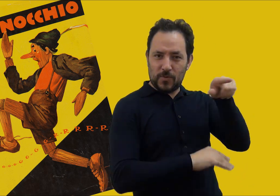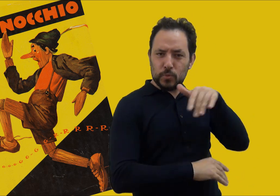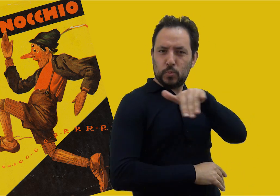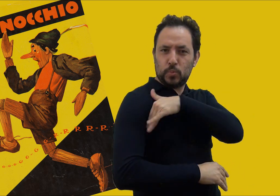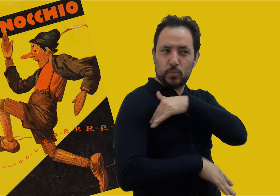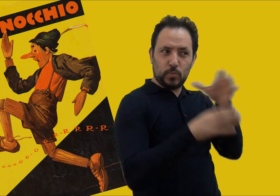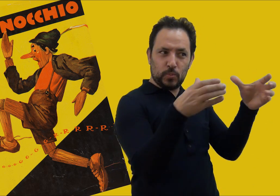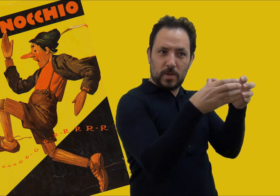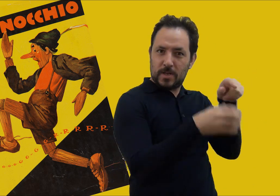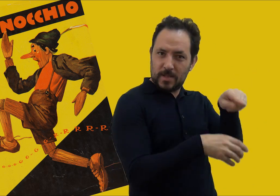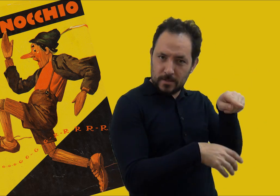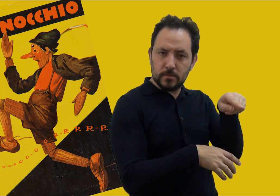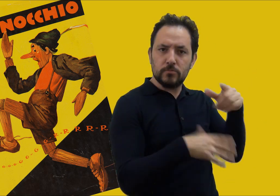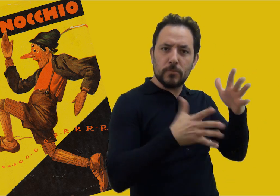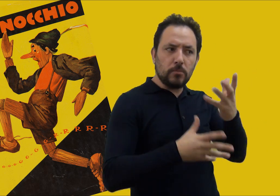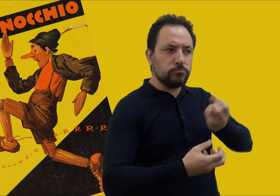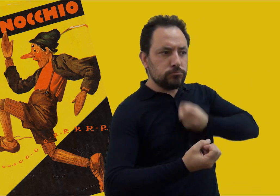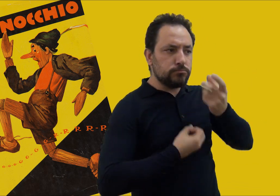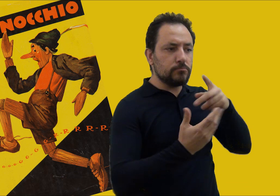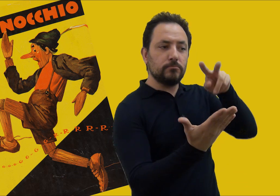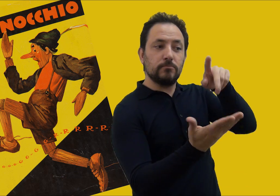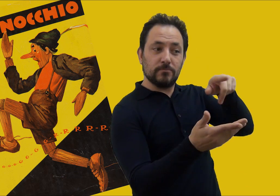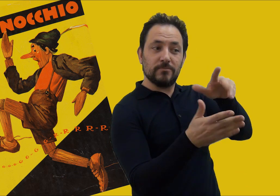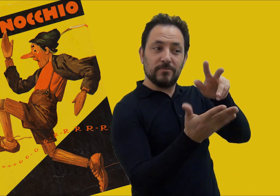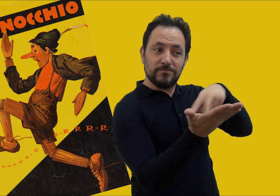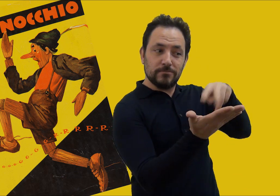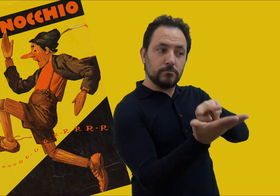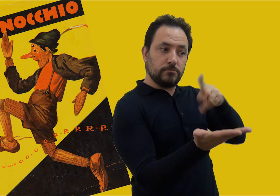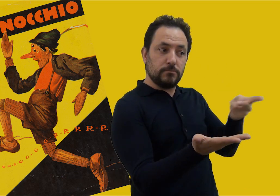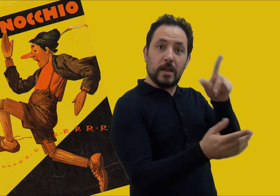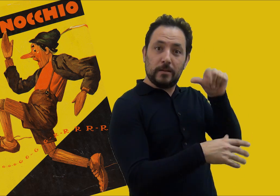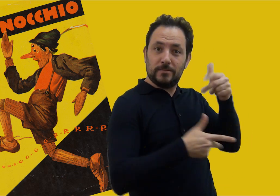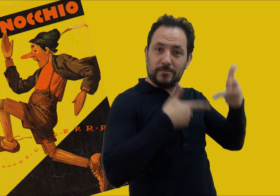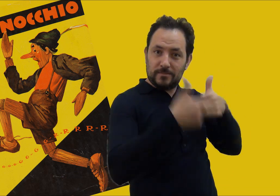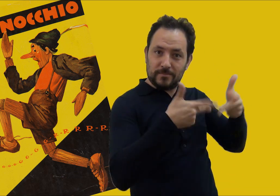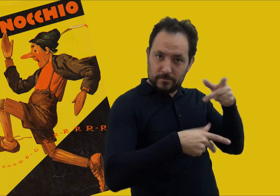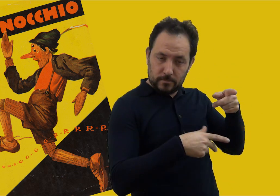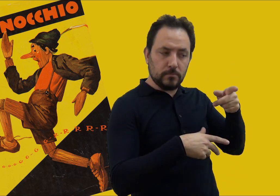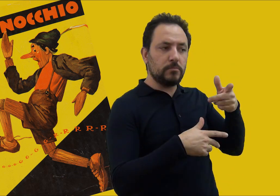dell'Università Ca' Foscari Venezia, dal gruppo di studentesse del Corso di Formazione